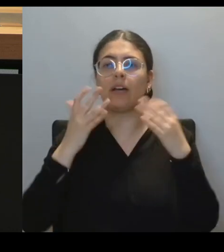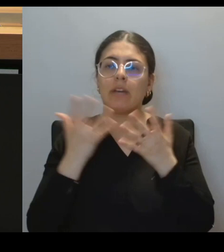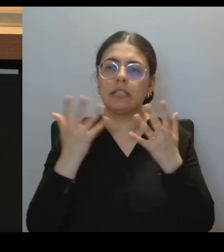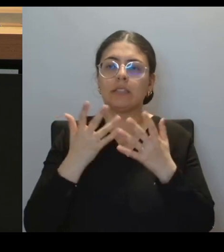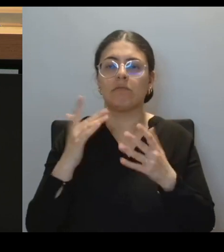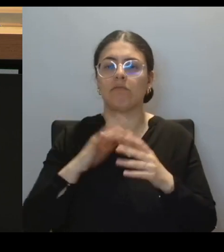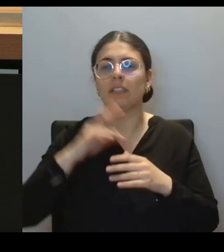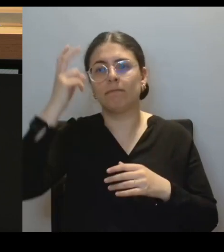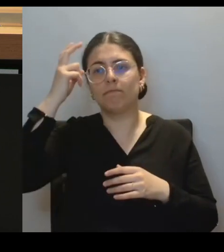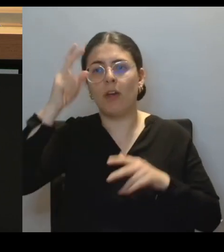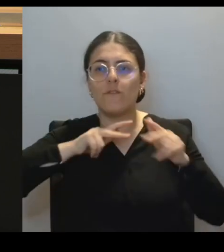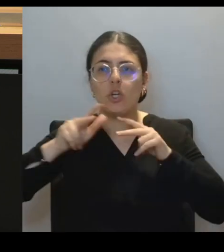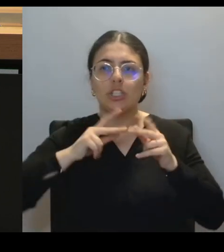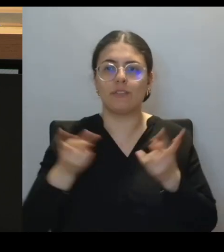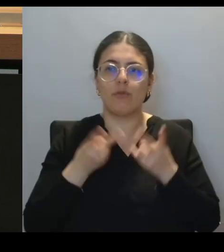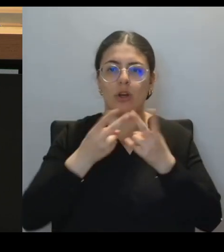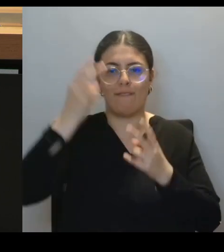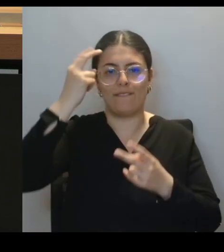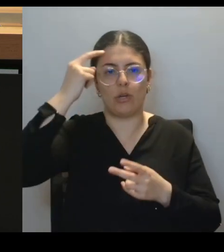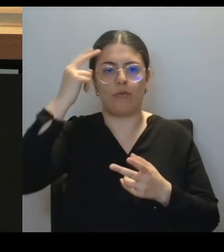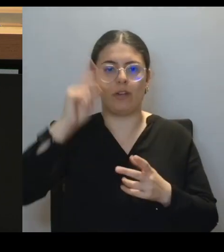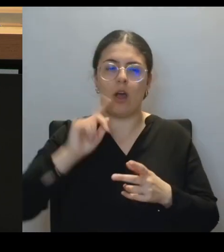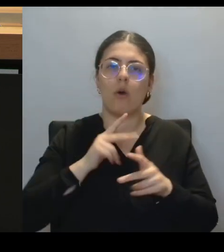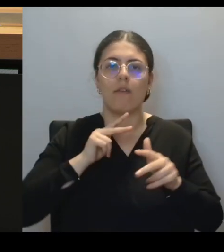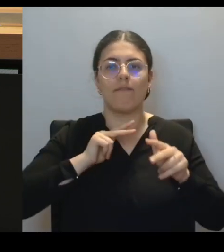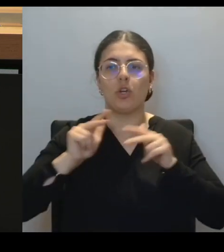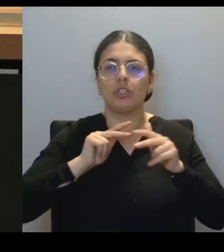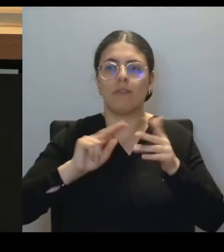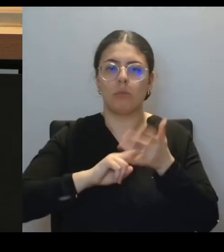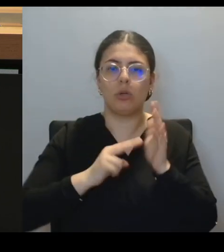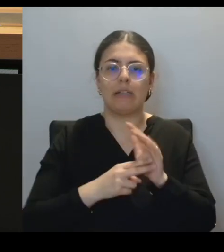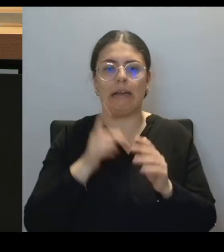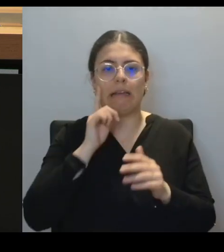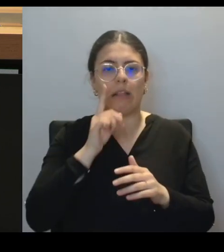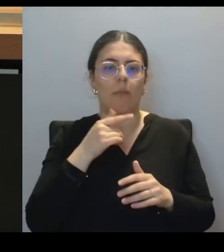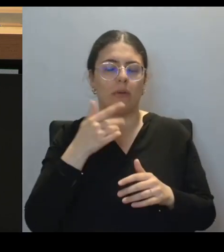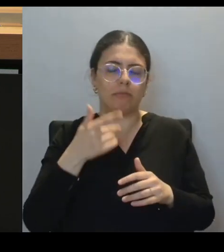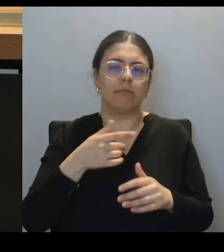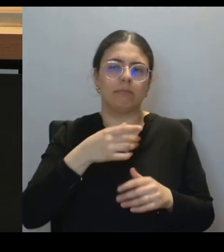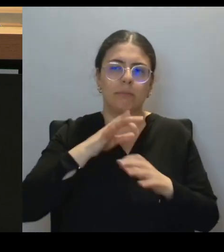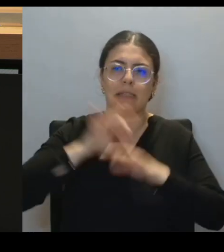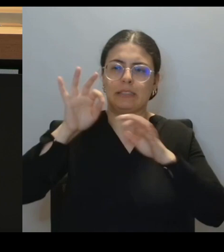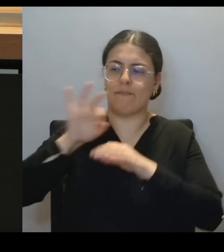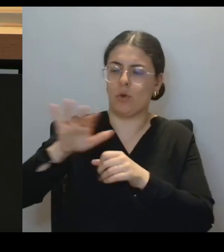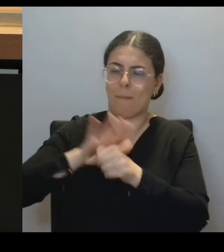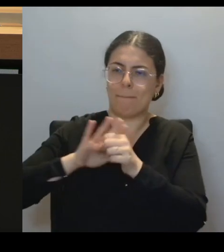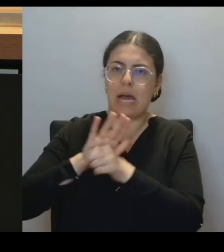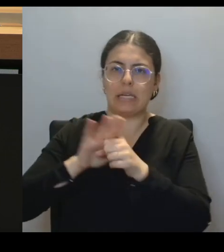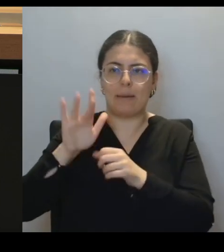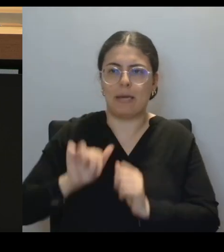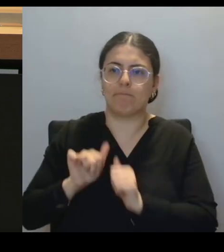Damit wäre, glaube ich, diesen Branchen noch etwas mehr geholfen. Aber vielleicht ist das dann der zweite Schritt. Vielen Dank